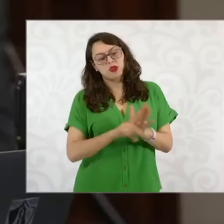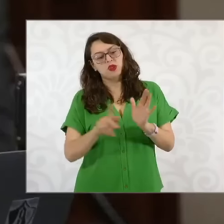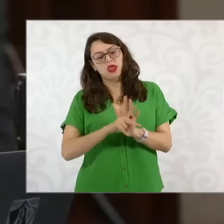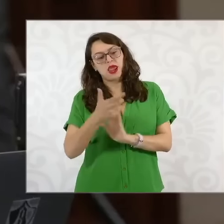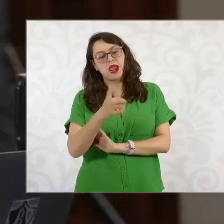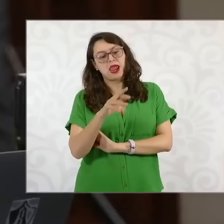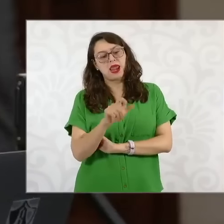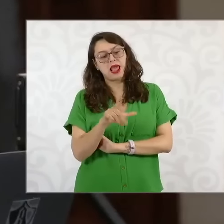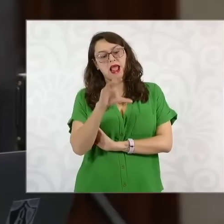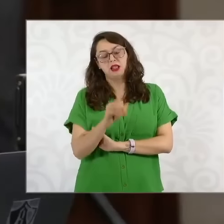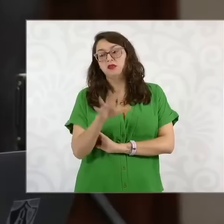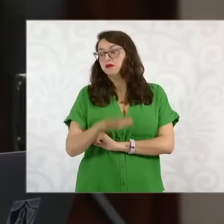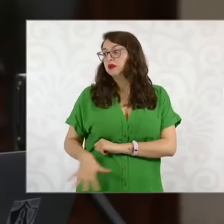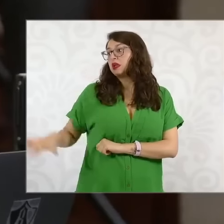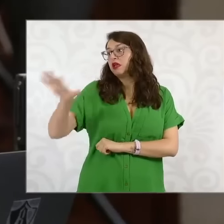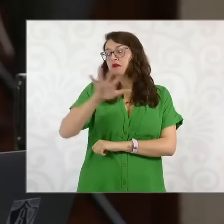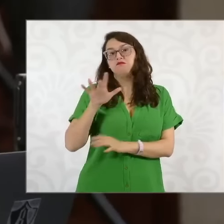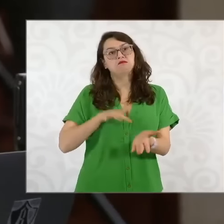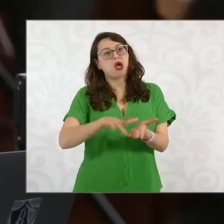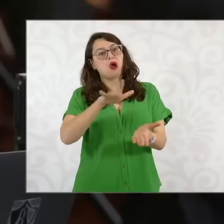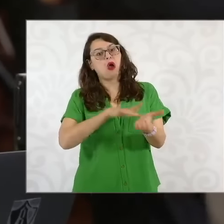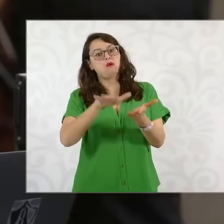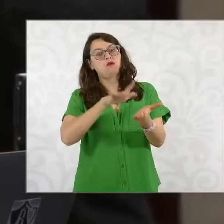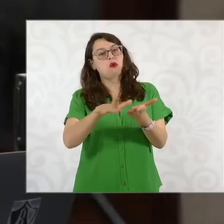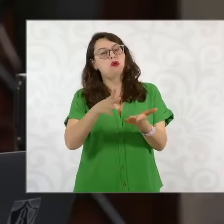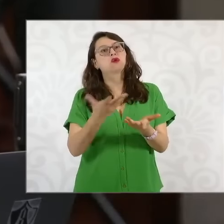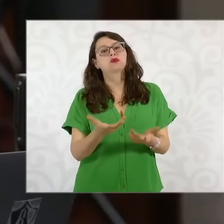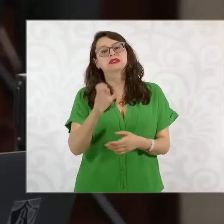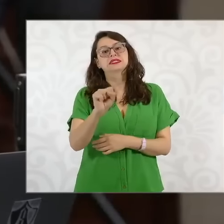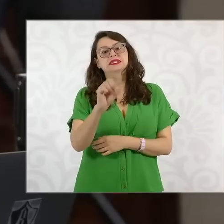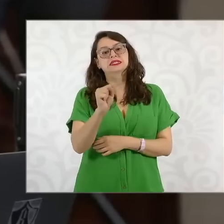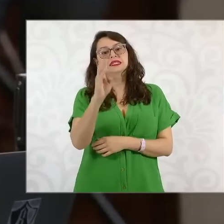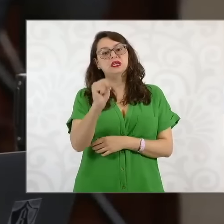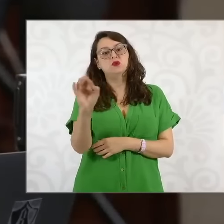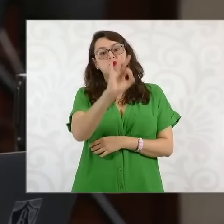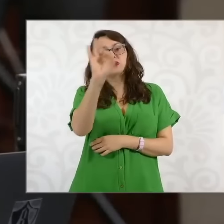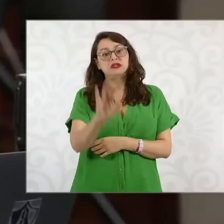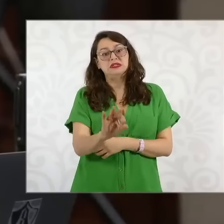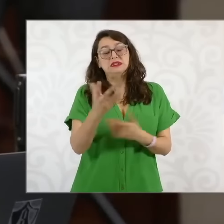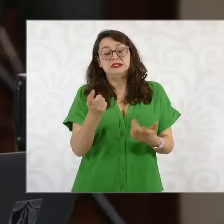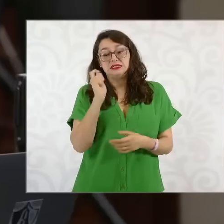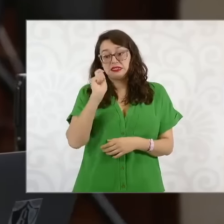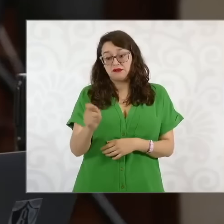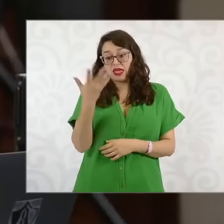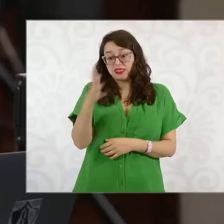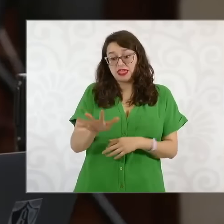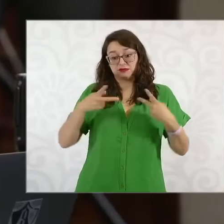le da el 69% de avalde de la de la población, es decir, casi 7 10 de cada 10 personas. Eh,